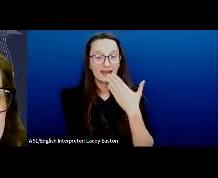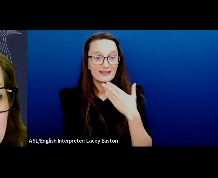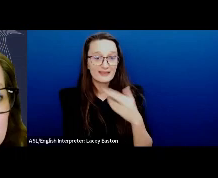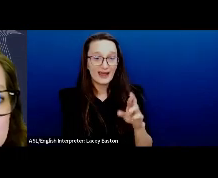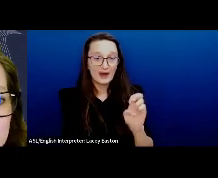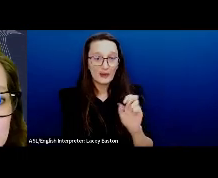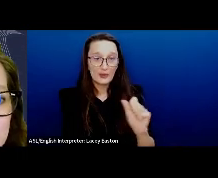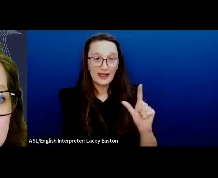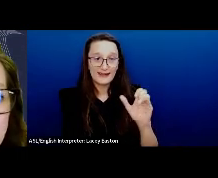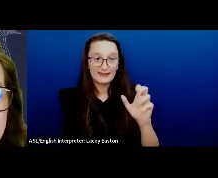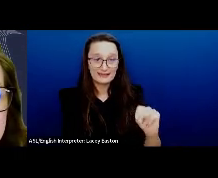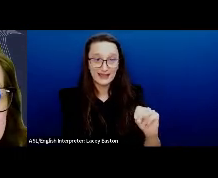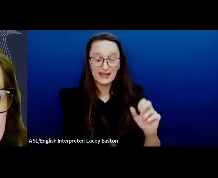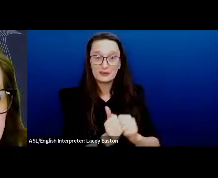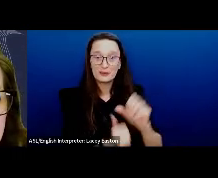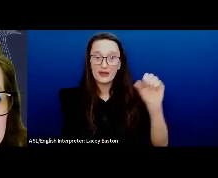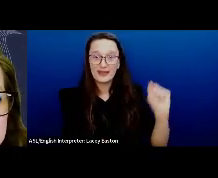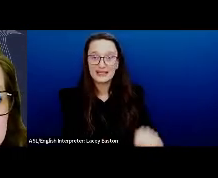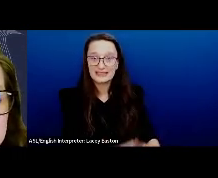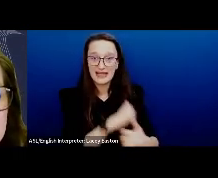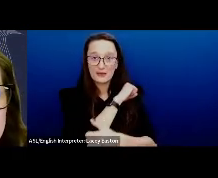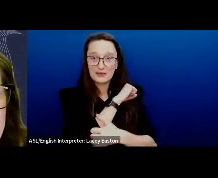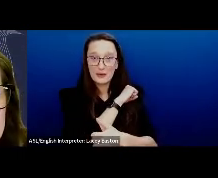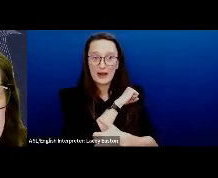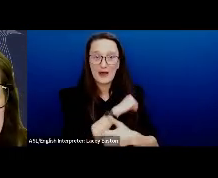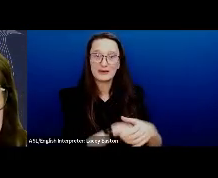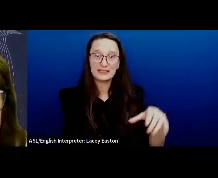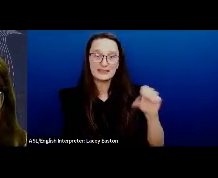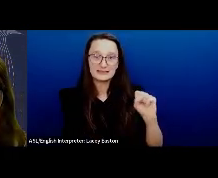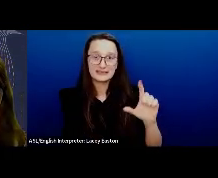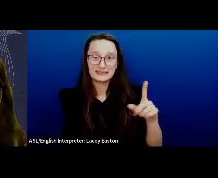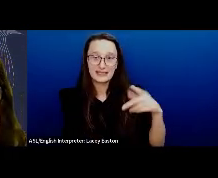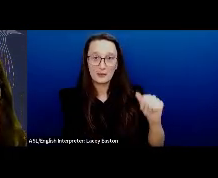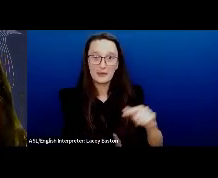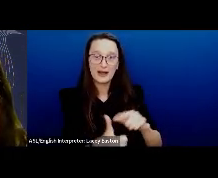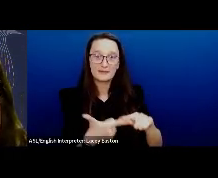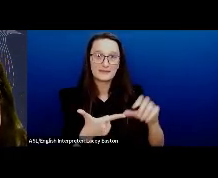Seeds of Partnership, Rowell family empowerment y por supuesto a todos ustedes por estar aquí y